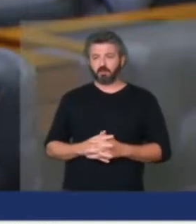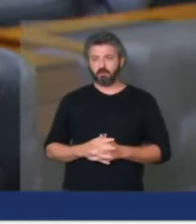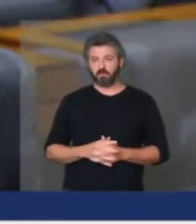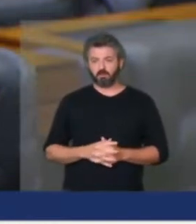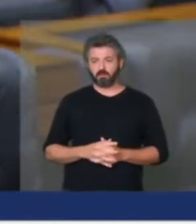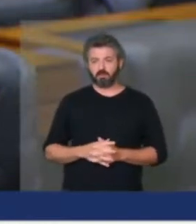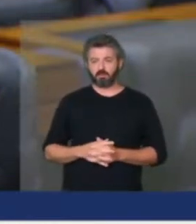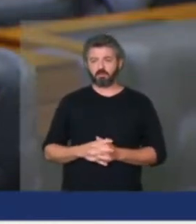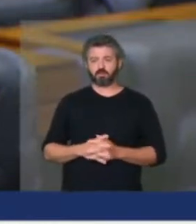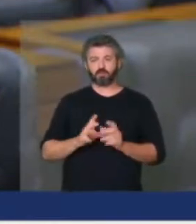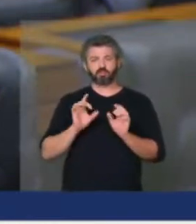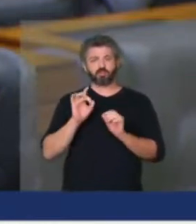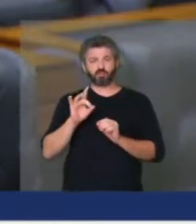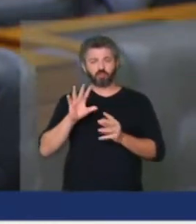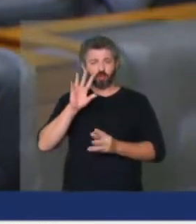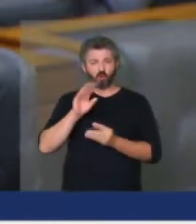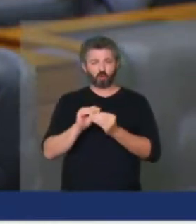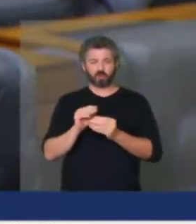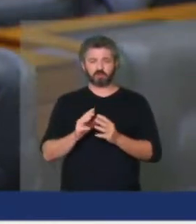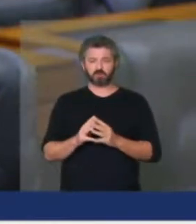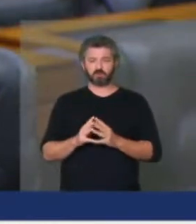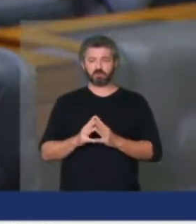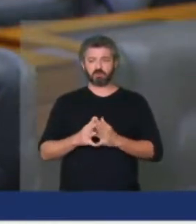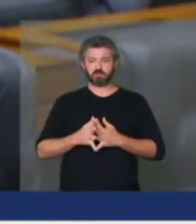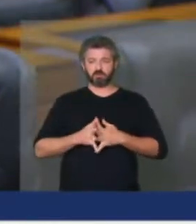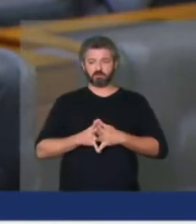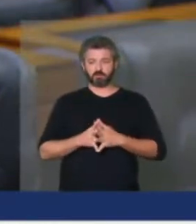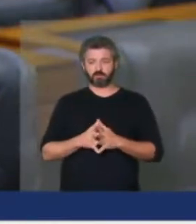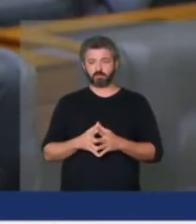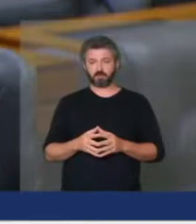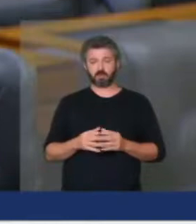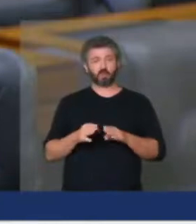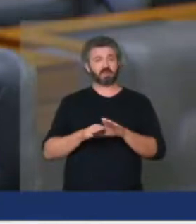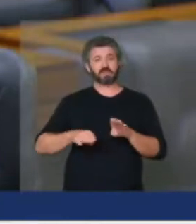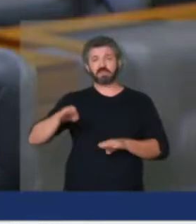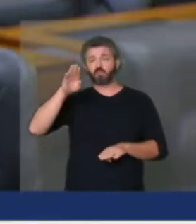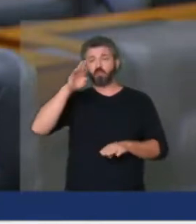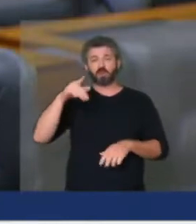NÍVEL DE DESIGUALDADE QUE EXISTE. E ESSA CASA AO INVÀS DE ESTAR PROTEGENDO QUEM DEVE SER PROTEGIDA QUE SÃO AS